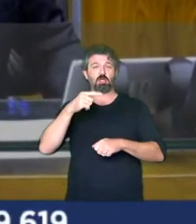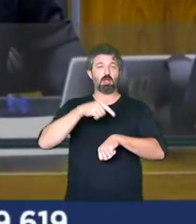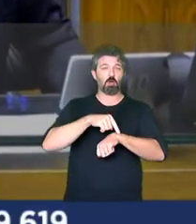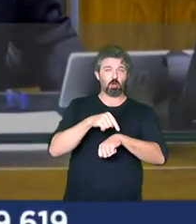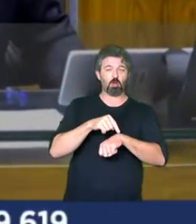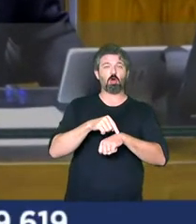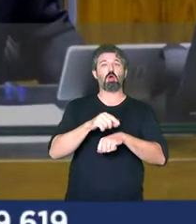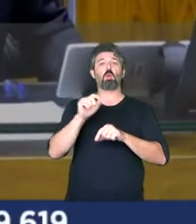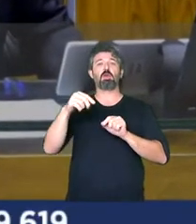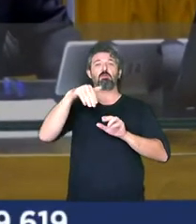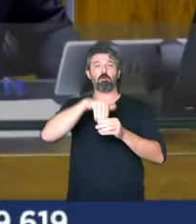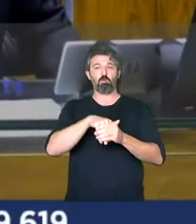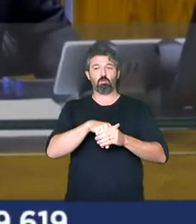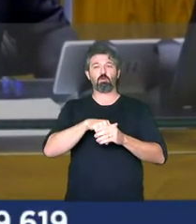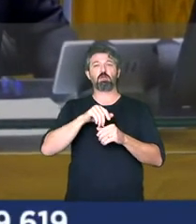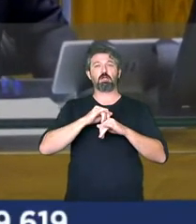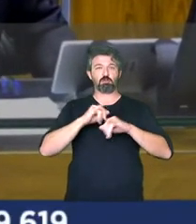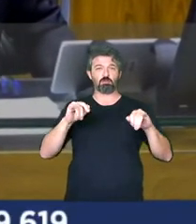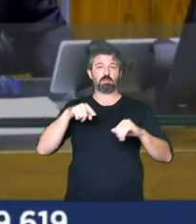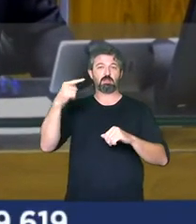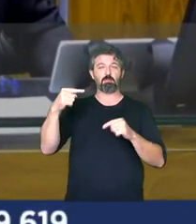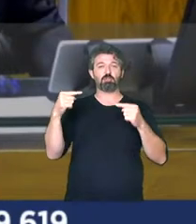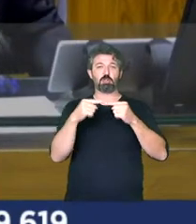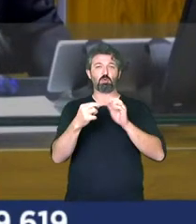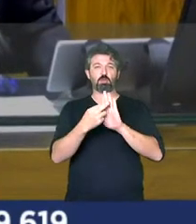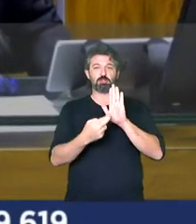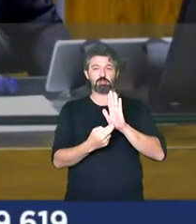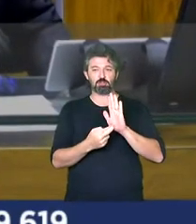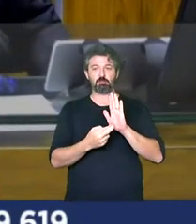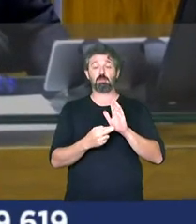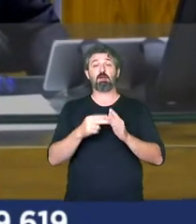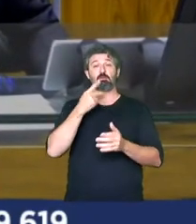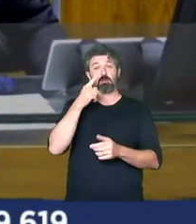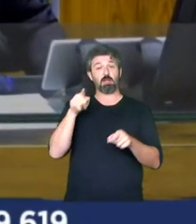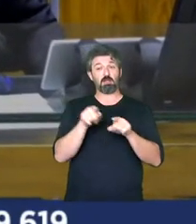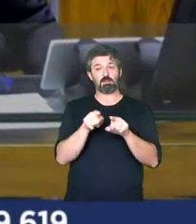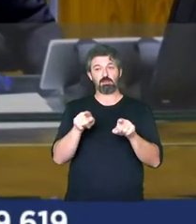COM DATA, HORÁRIO E ORDEM DO DIA A SEREM DIVULGADOS AO PLENÁRIO NOS TERMOS REGISTRO EMINENTE AIS. QUERO REGISTRAR